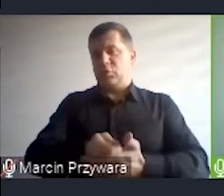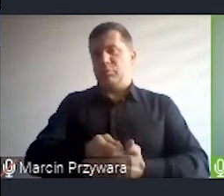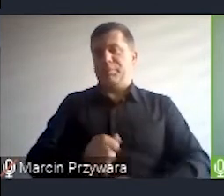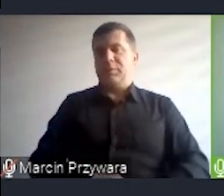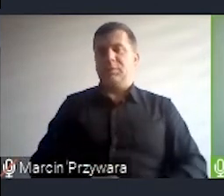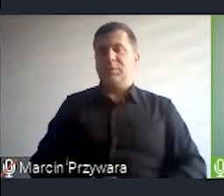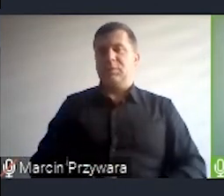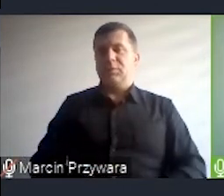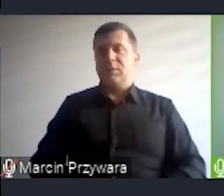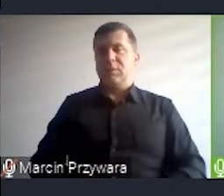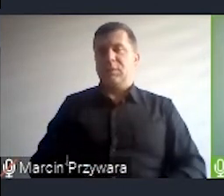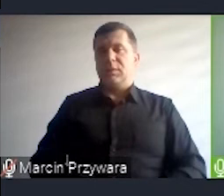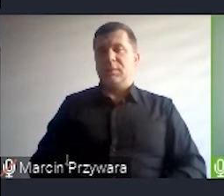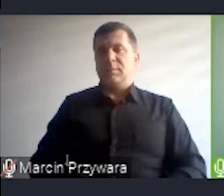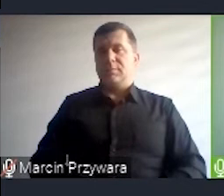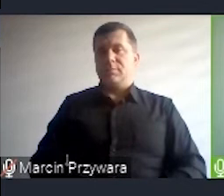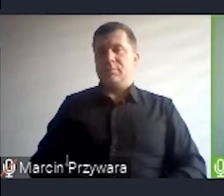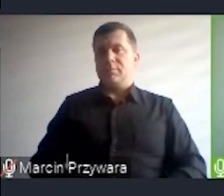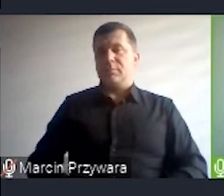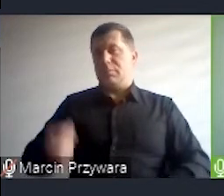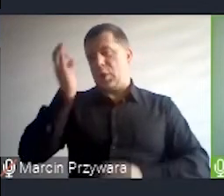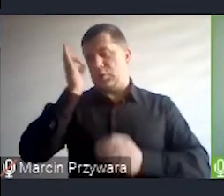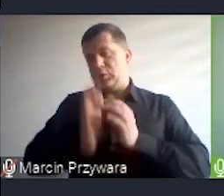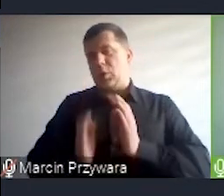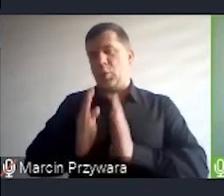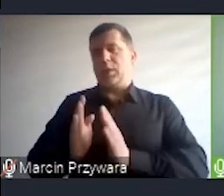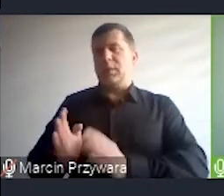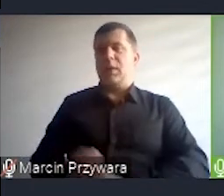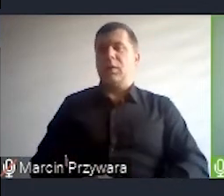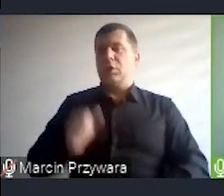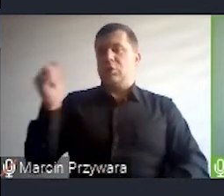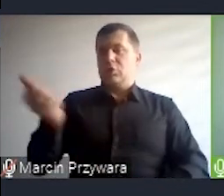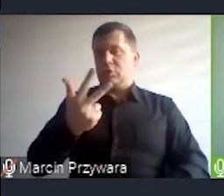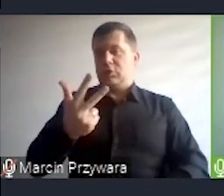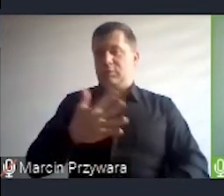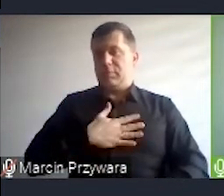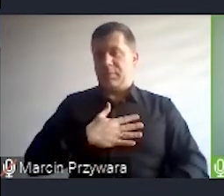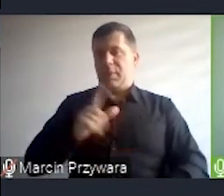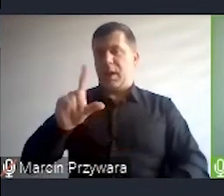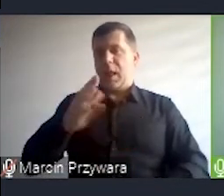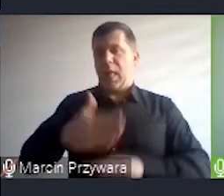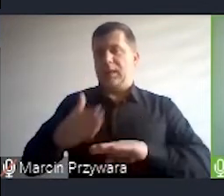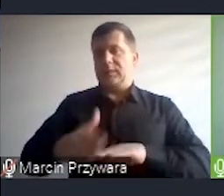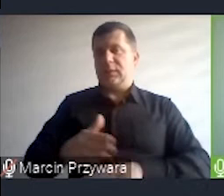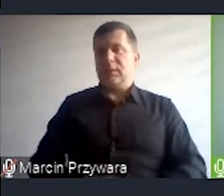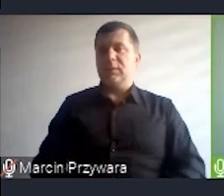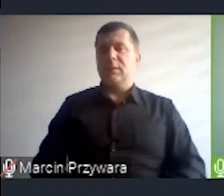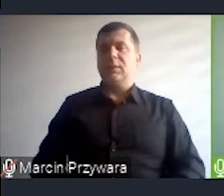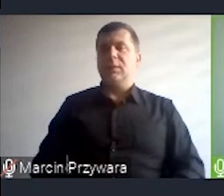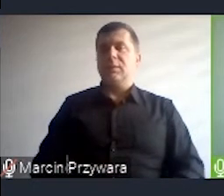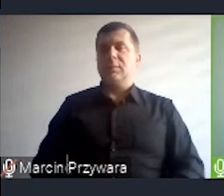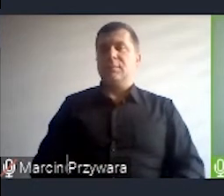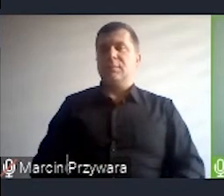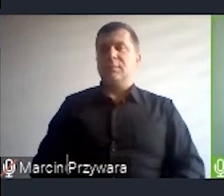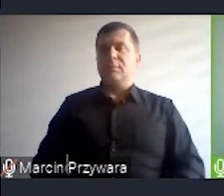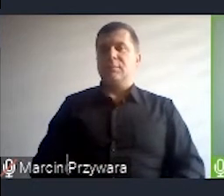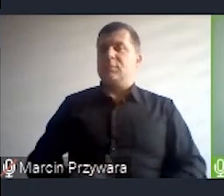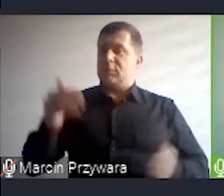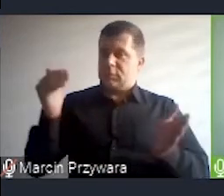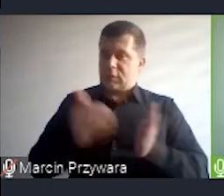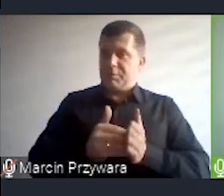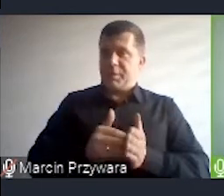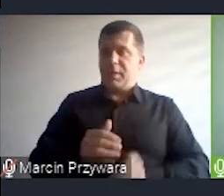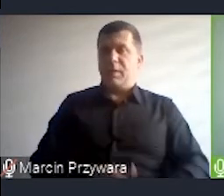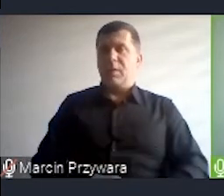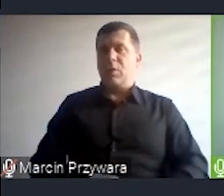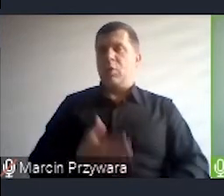I teraz poszczególne trzy rodzaje leasingu należałoby rozróżnić,